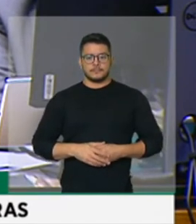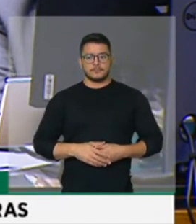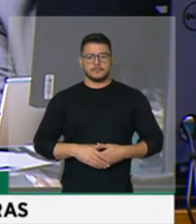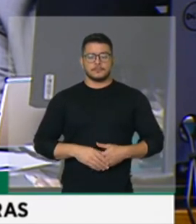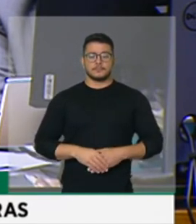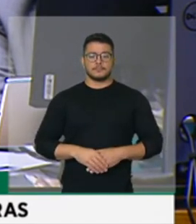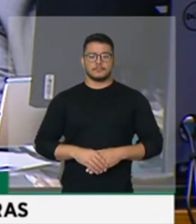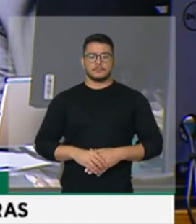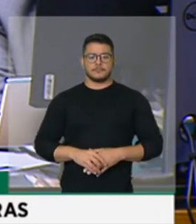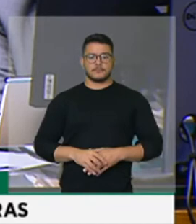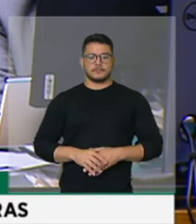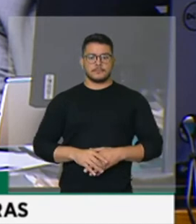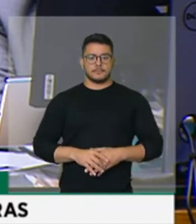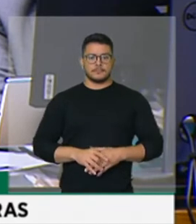ESSE CRIME DE... -- [PRESIDENTE]: ESTÁ